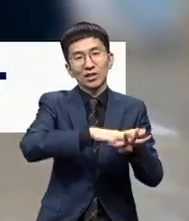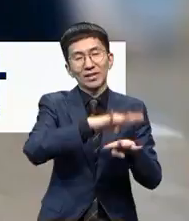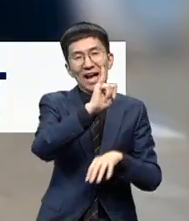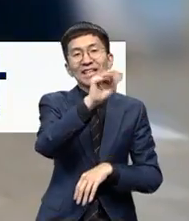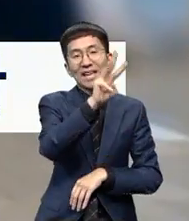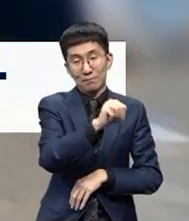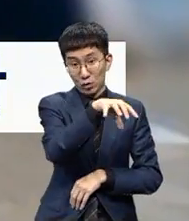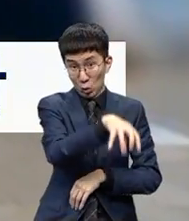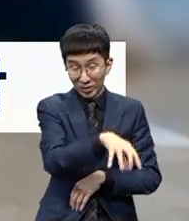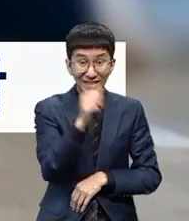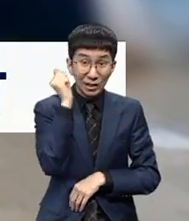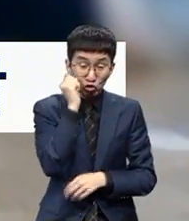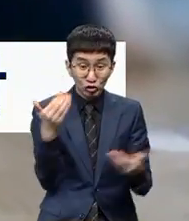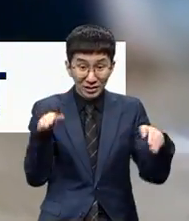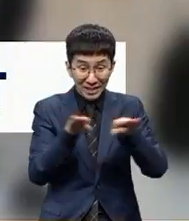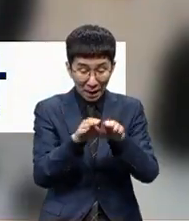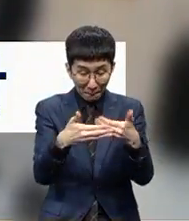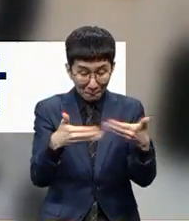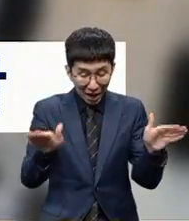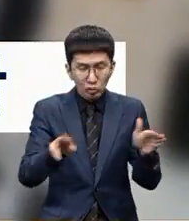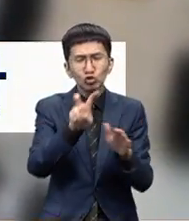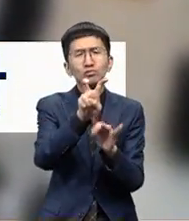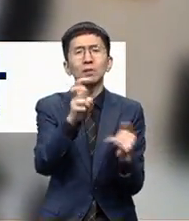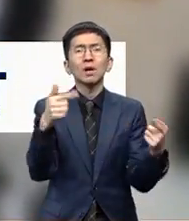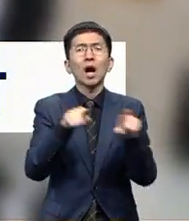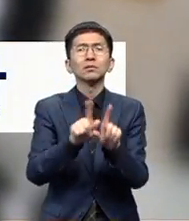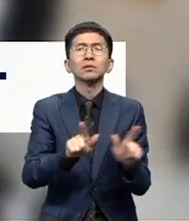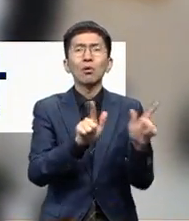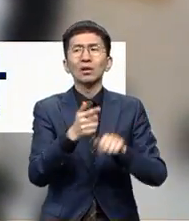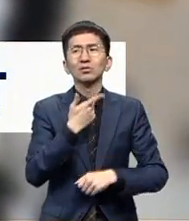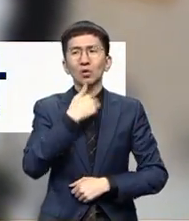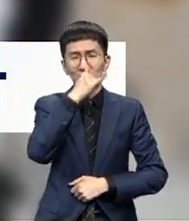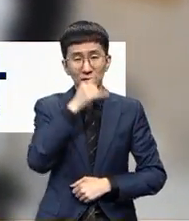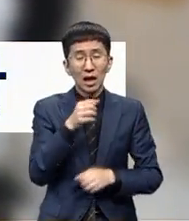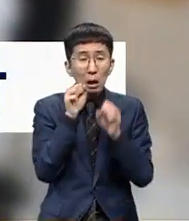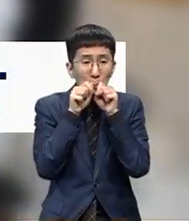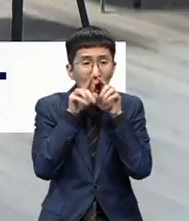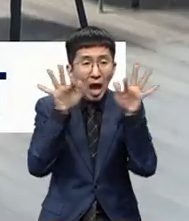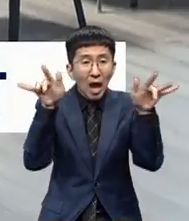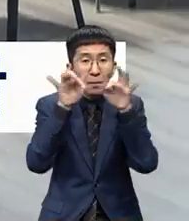방에서 20명까지 함께 생활했습니다. 비말 전파가 쉬운 식당에는 칸막이조차